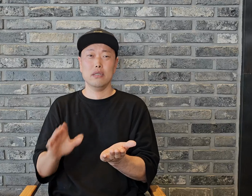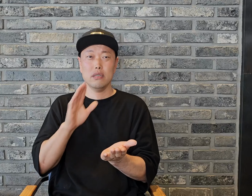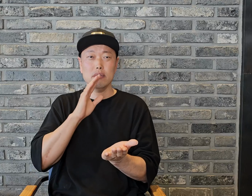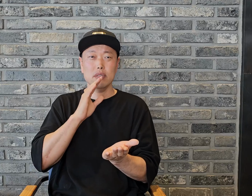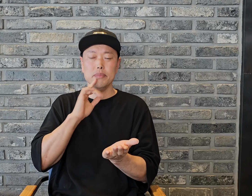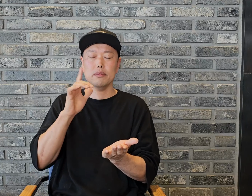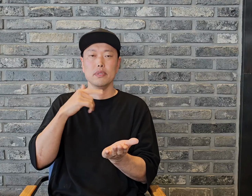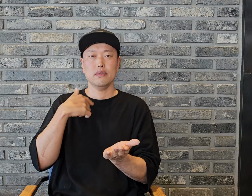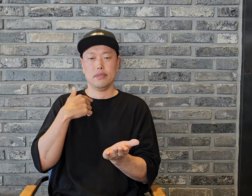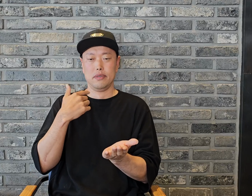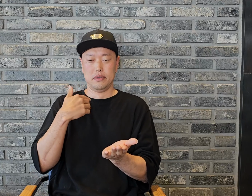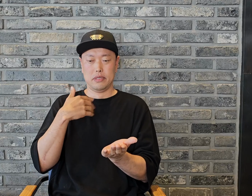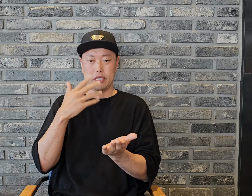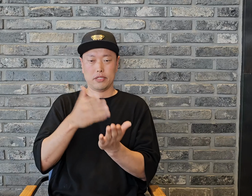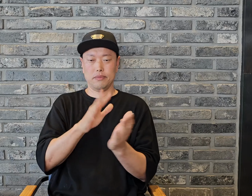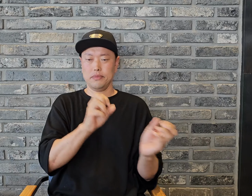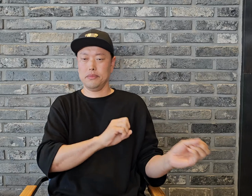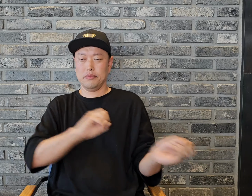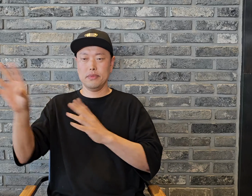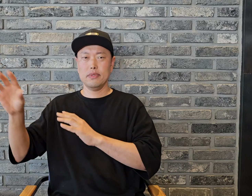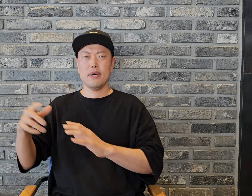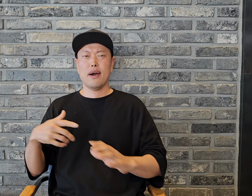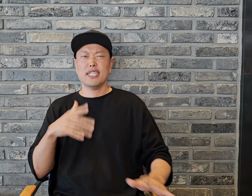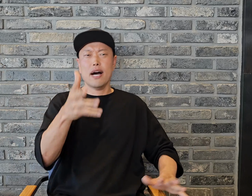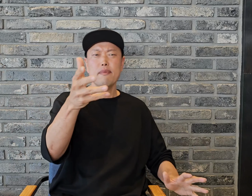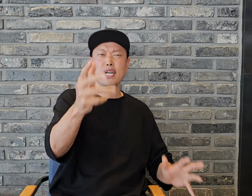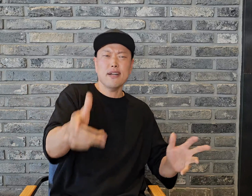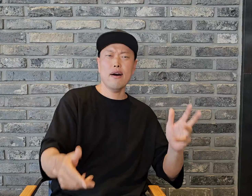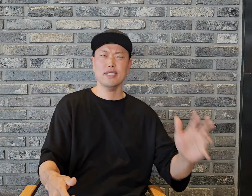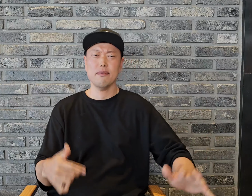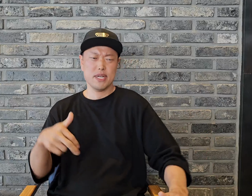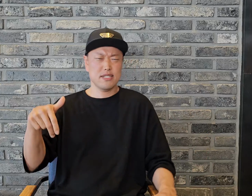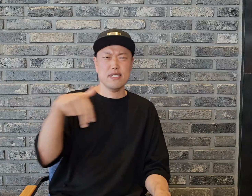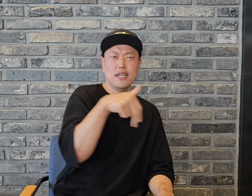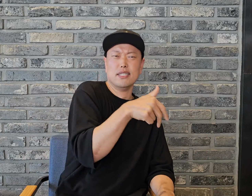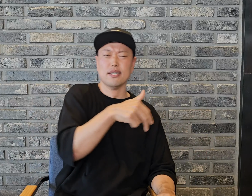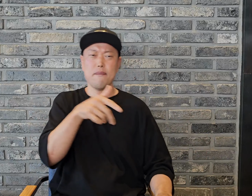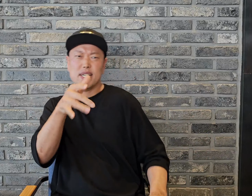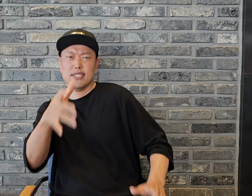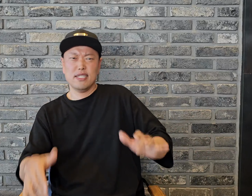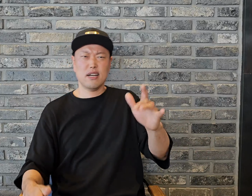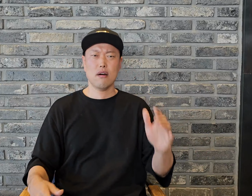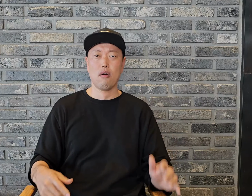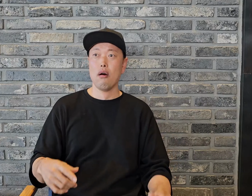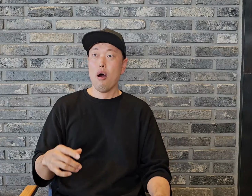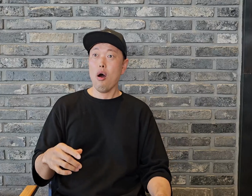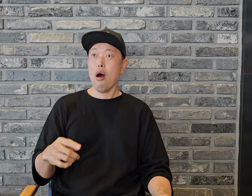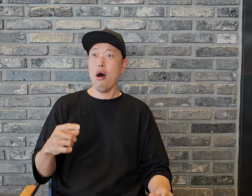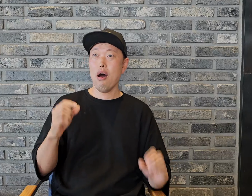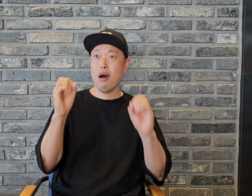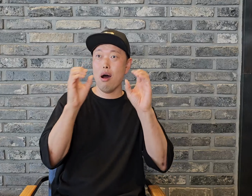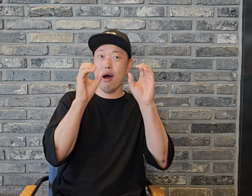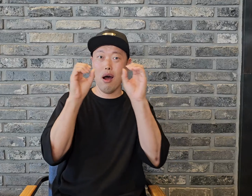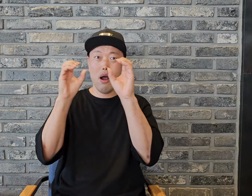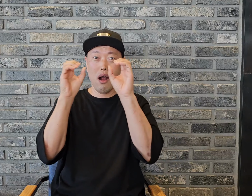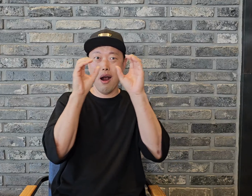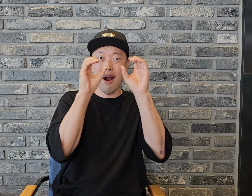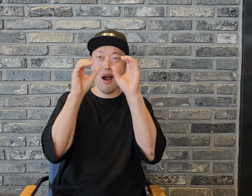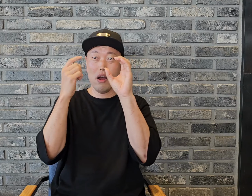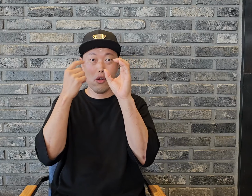그 방식을 집어던지시고 살아있는 수어를 사용해 보세요 동공지진